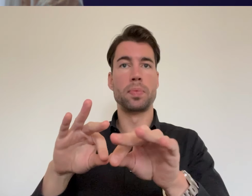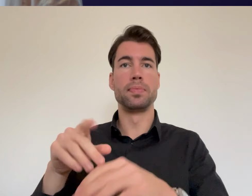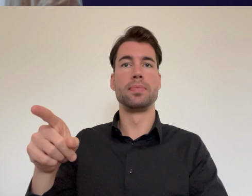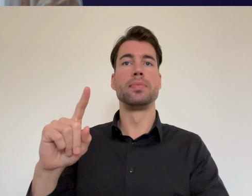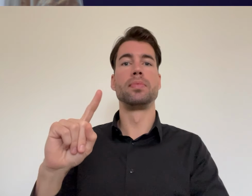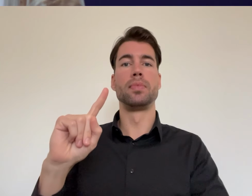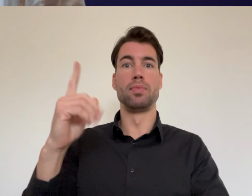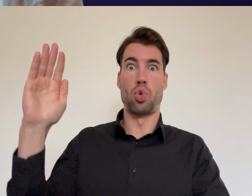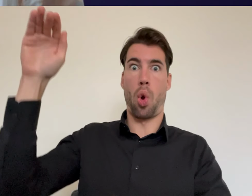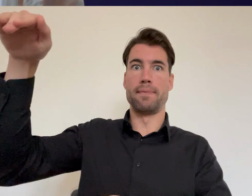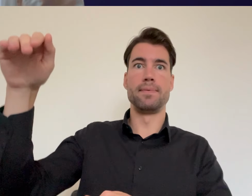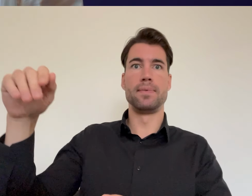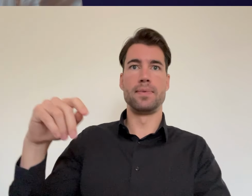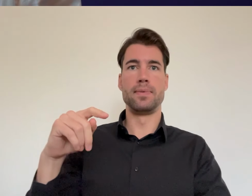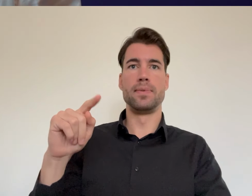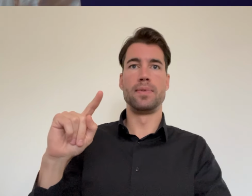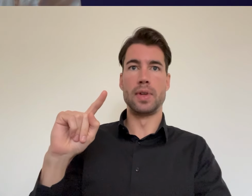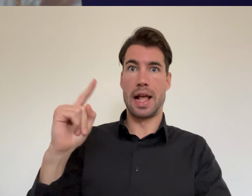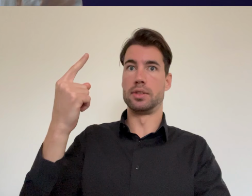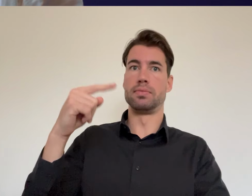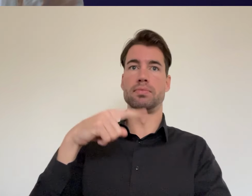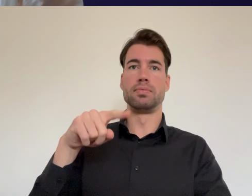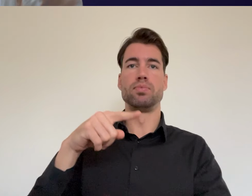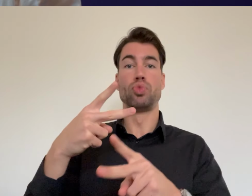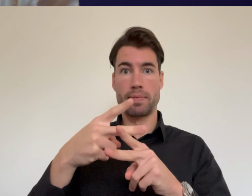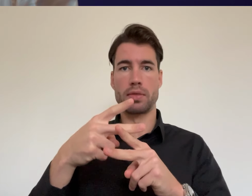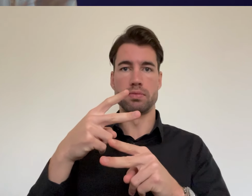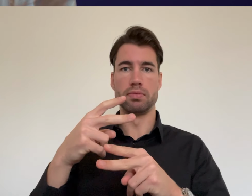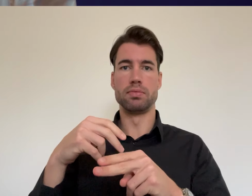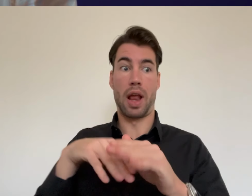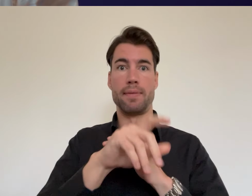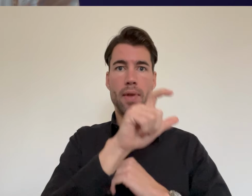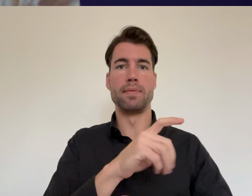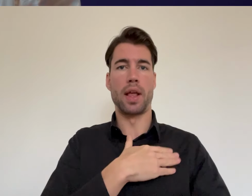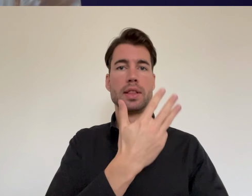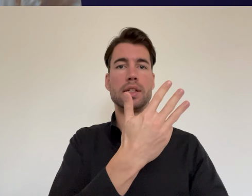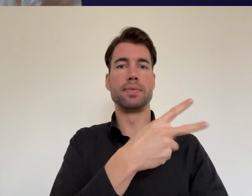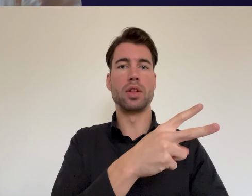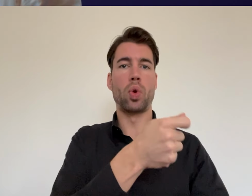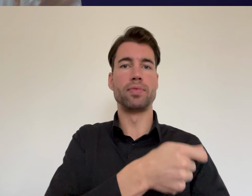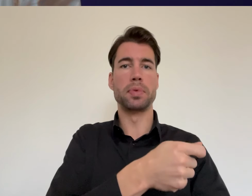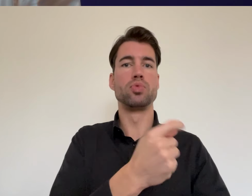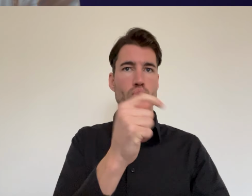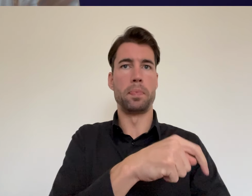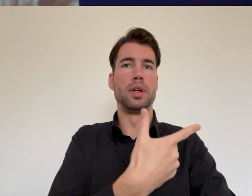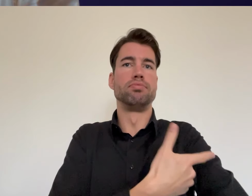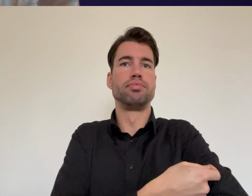mee in de eerste golf en het is te verwachten dat we in de week van 29 november gaan prikken.